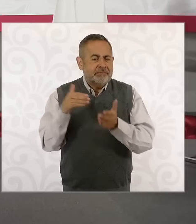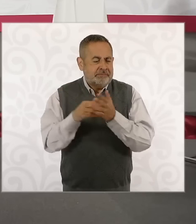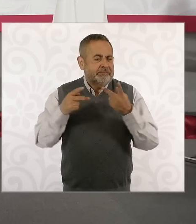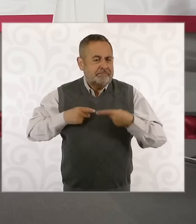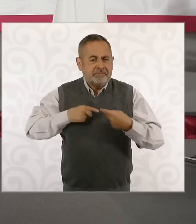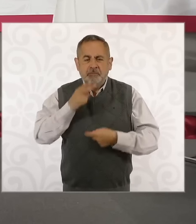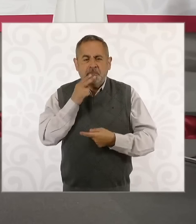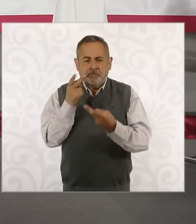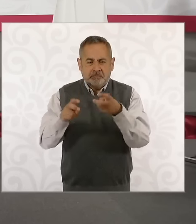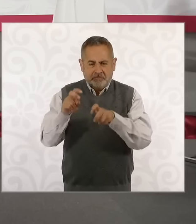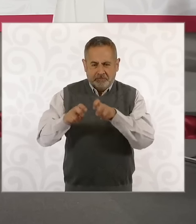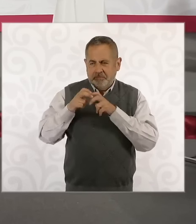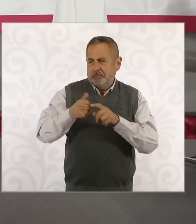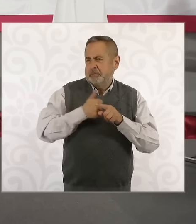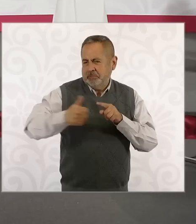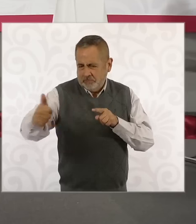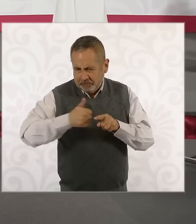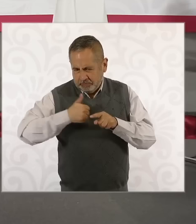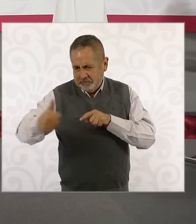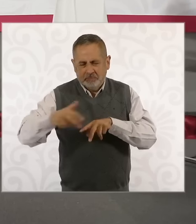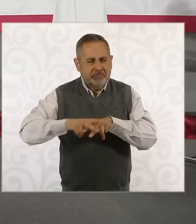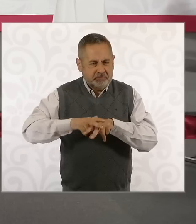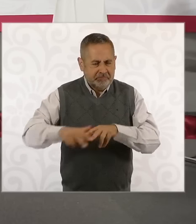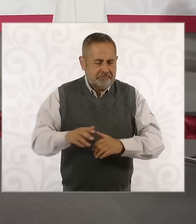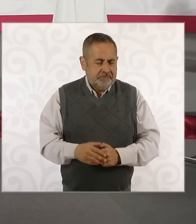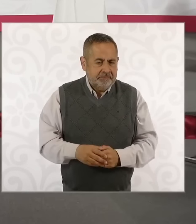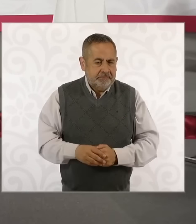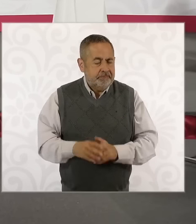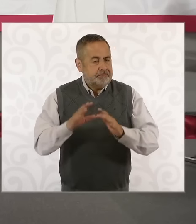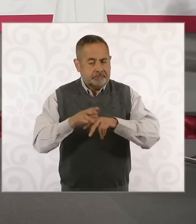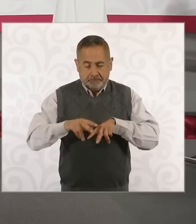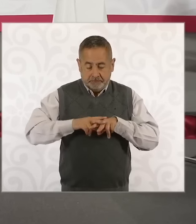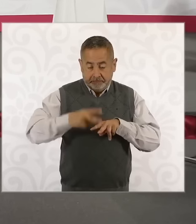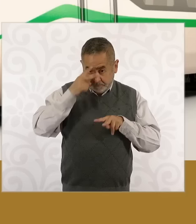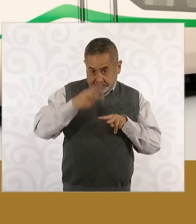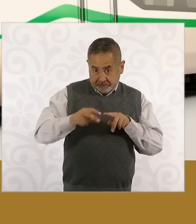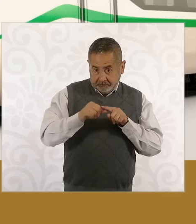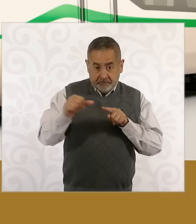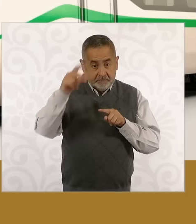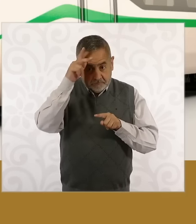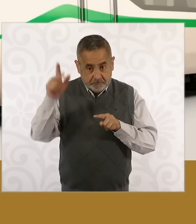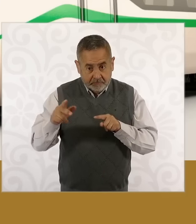E la licitación de los trenes eh México Pachuca fue una licitación en donde participaron dos